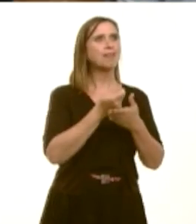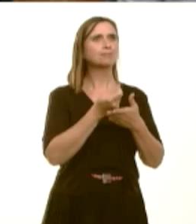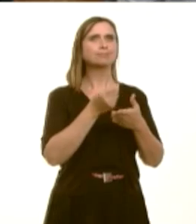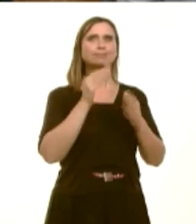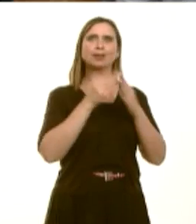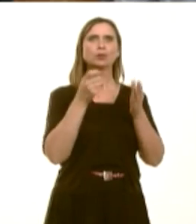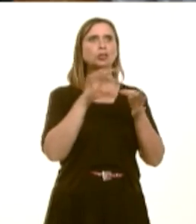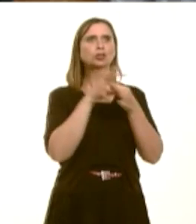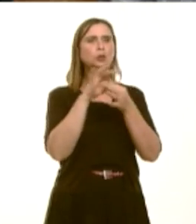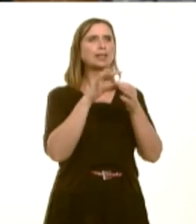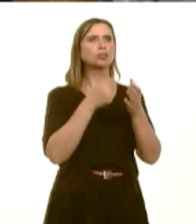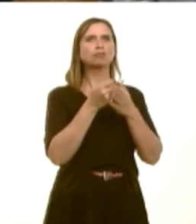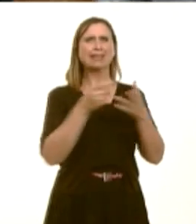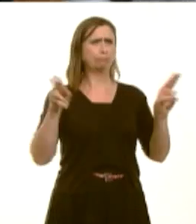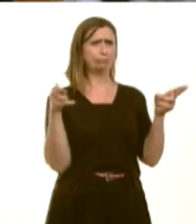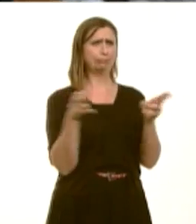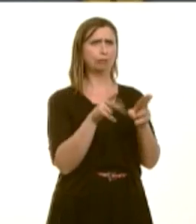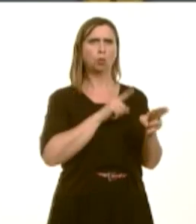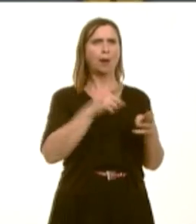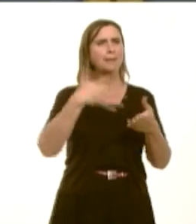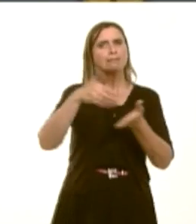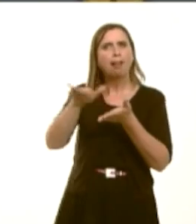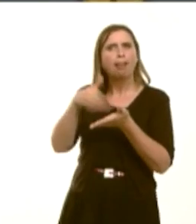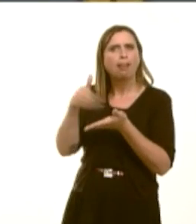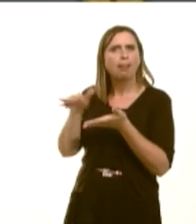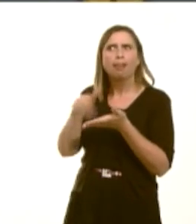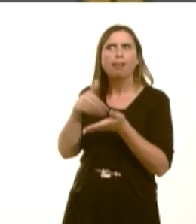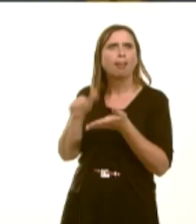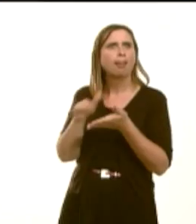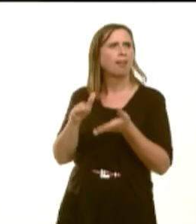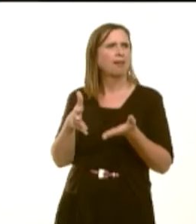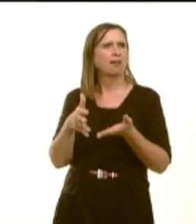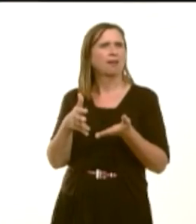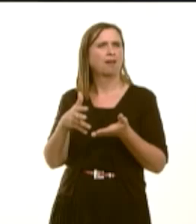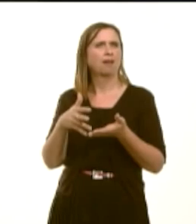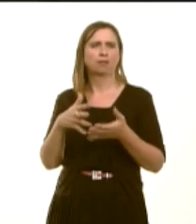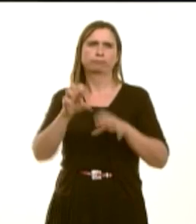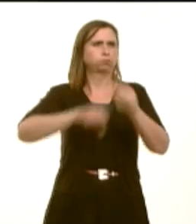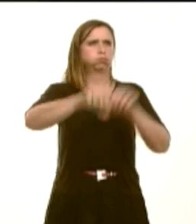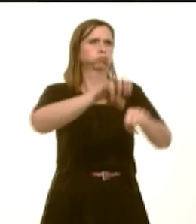Christine Chapman: 5. A wnaiff y Prif Weinidog amlinellu sut y mae Llywodraeth Cymru yn mynd